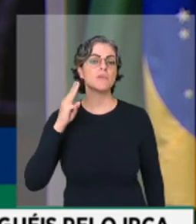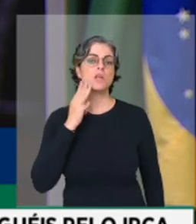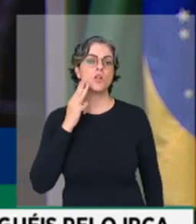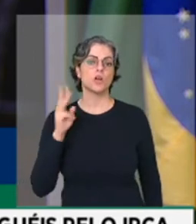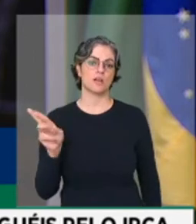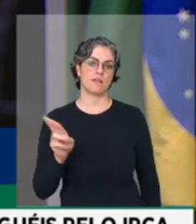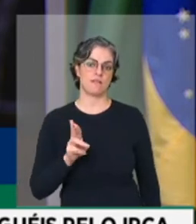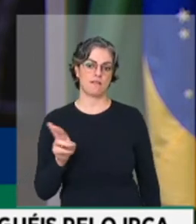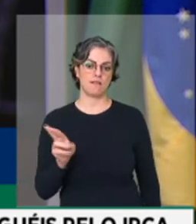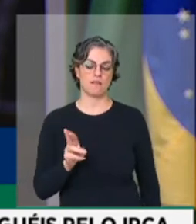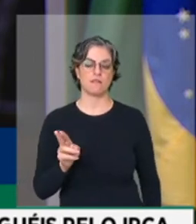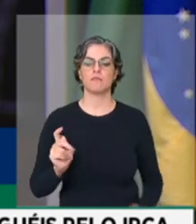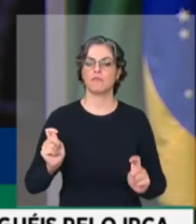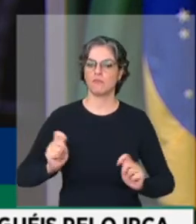REAIS. QUE O ESTADO DE PERNAMBUCO PARA QUE A GENTE